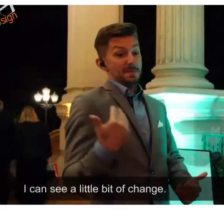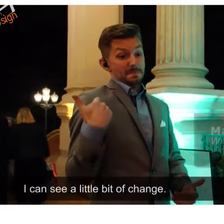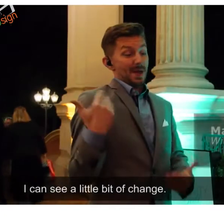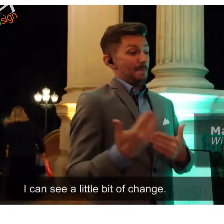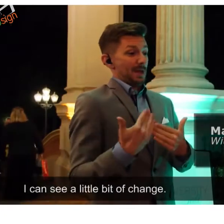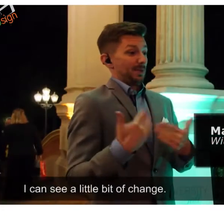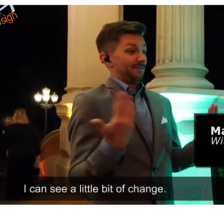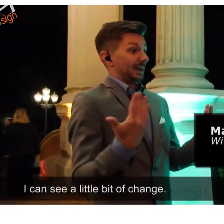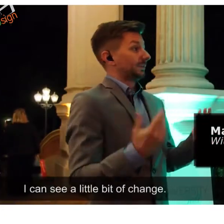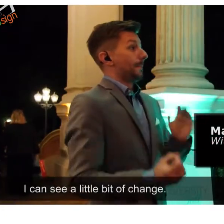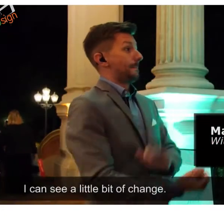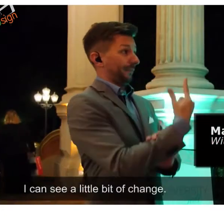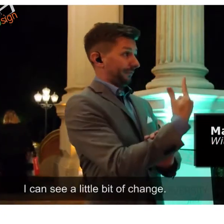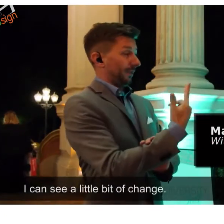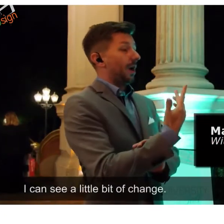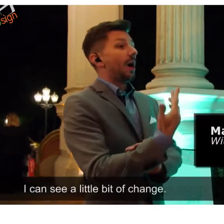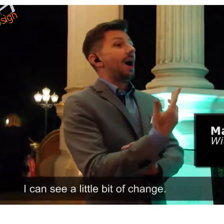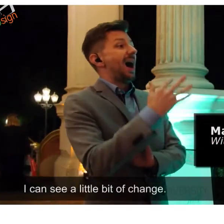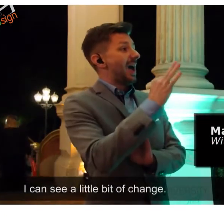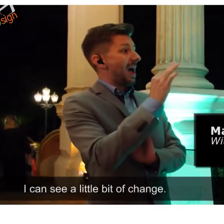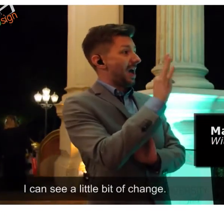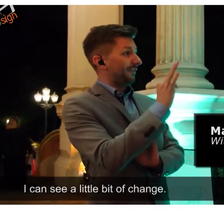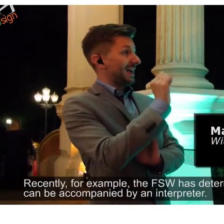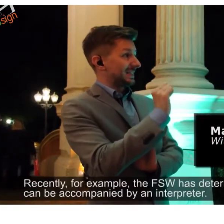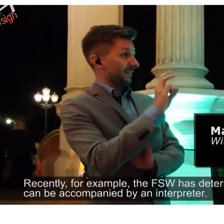Puc veure alguns canvis.